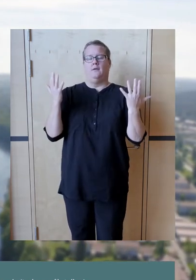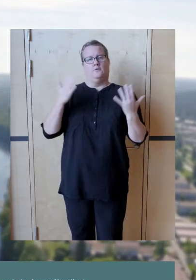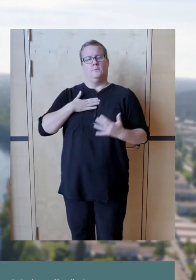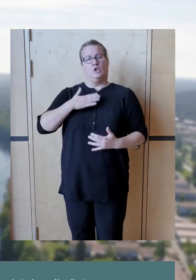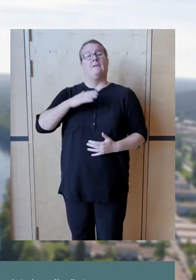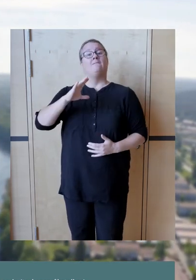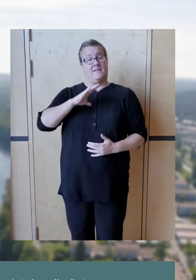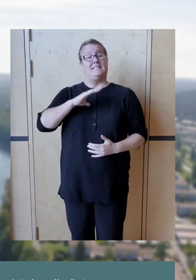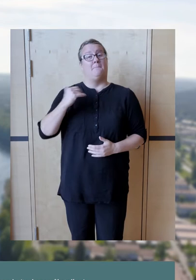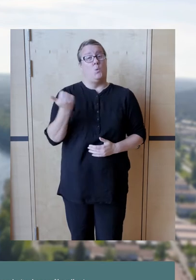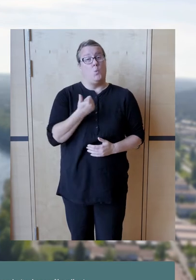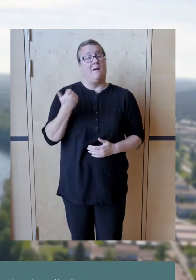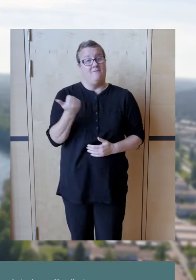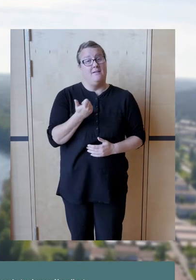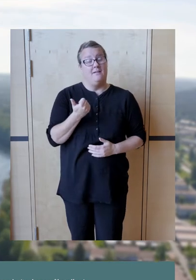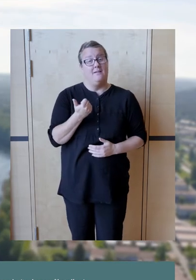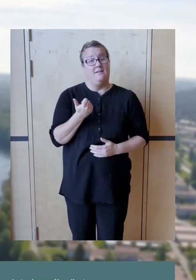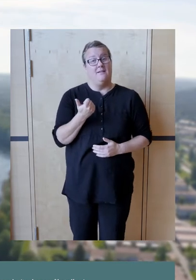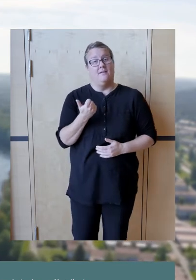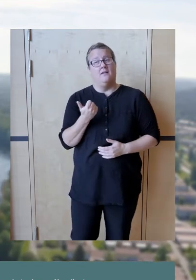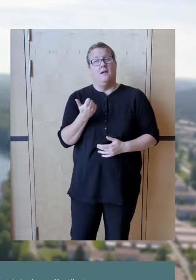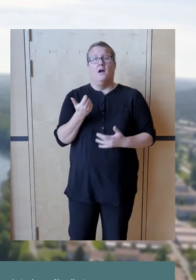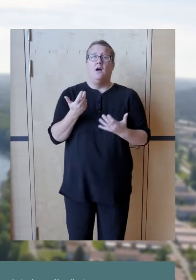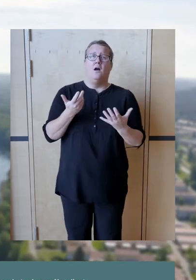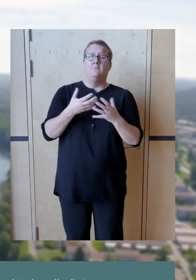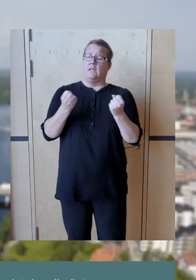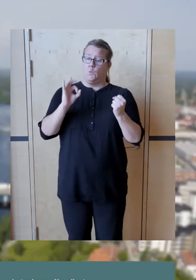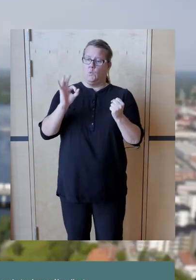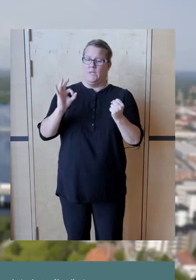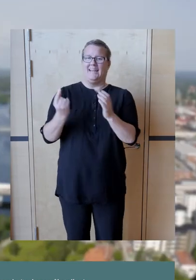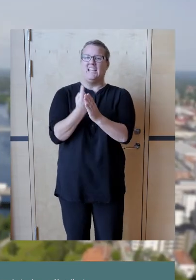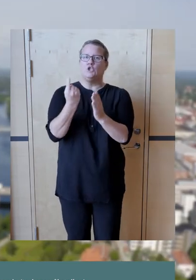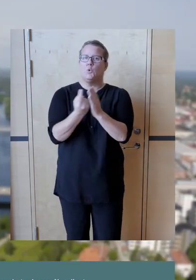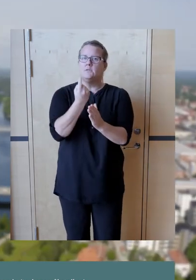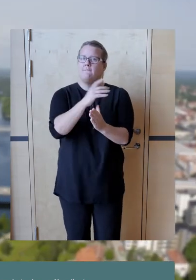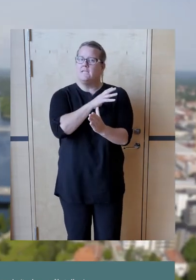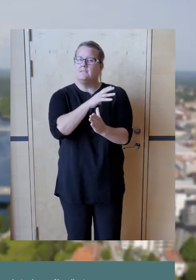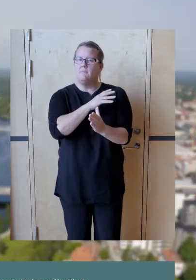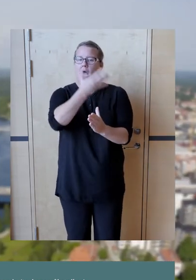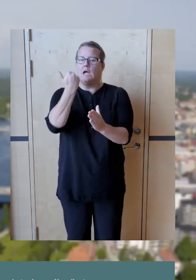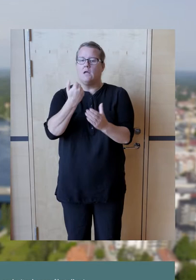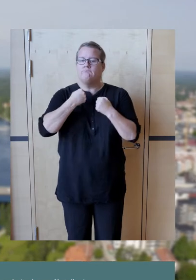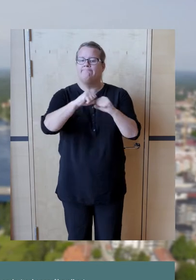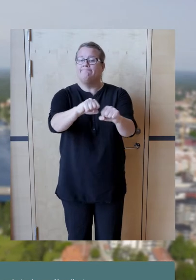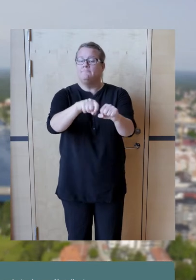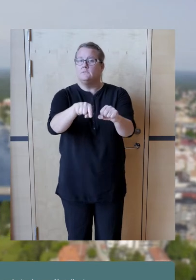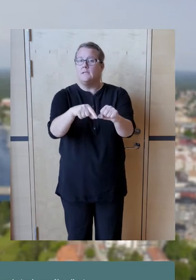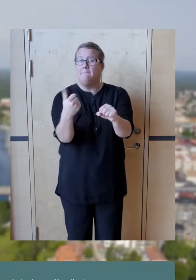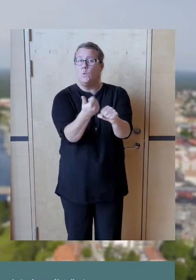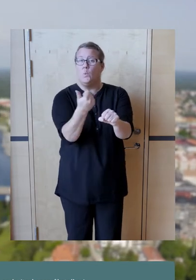Och sen om det är finns möjlighet rent resursmässigt att driftsätta det här boendet Den tidpunkten är en annan sak